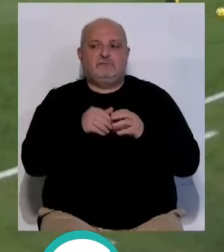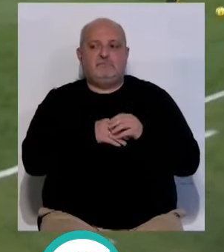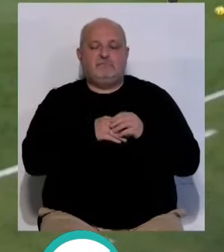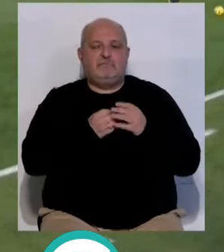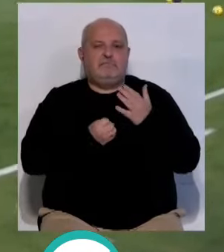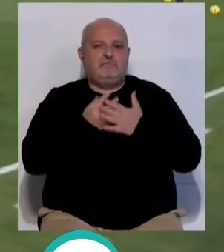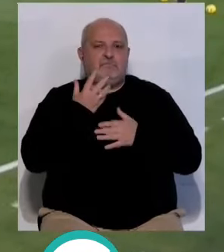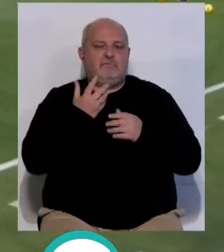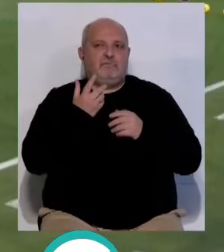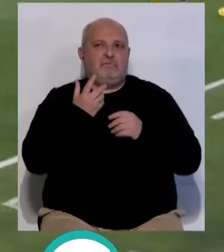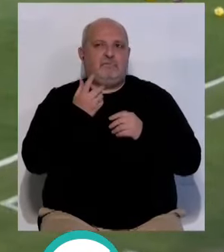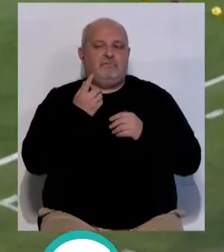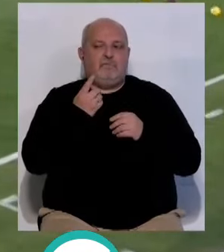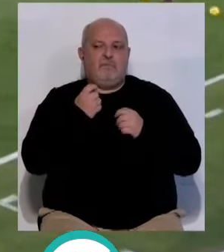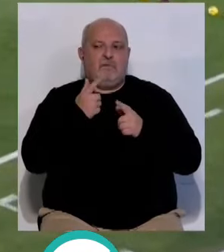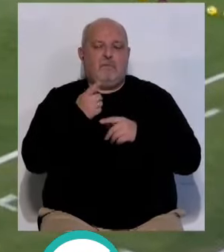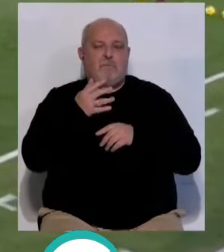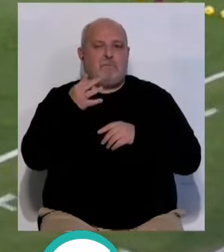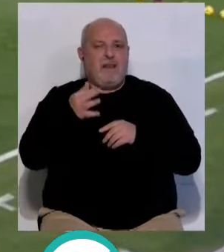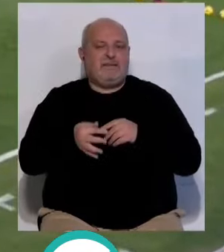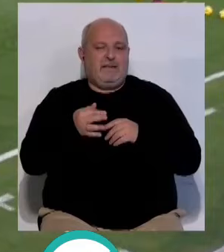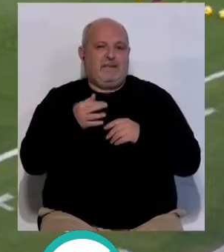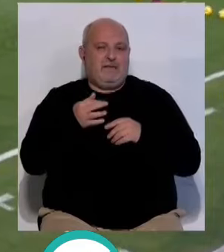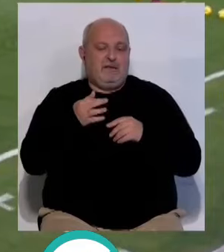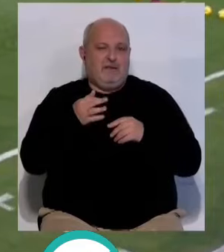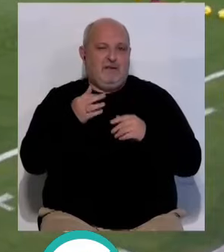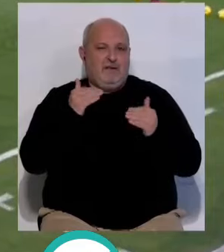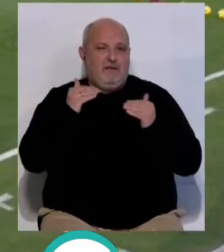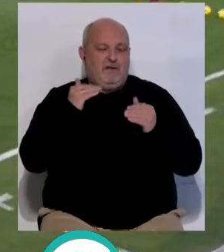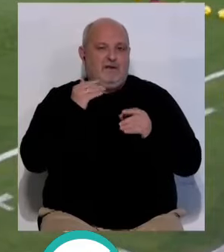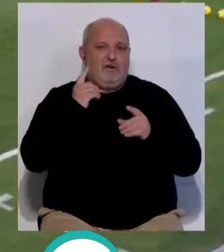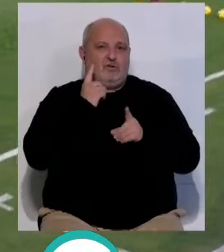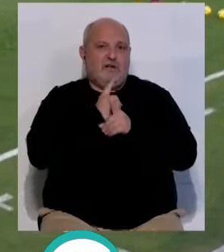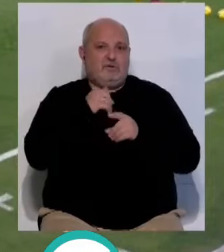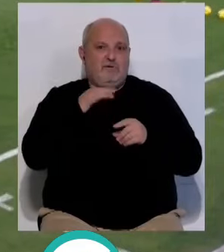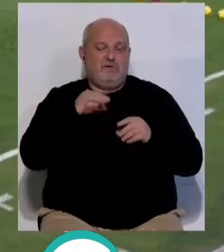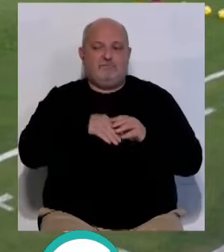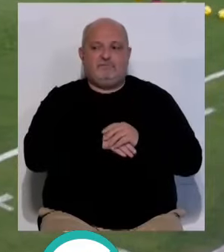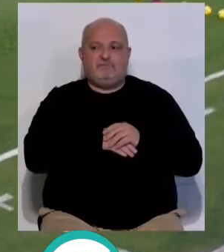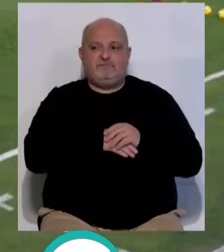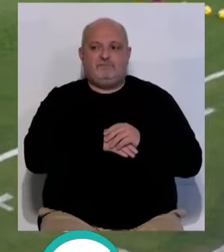el su lanzamiento provoca el penalti que que era penalti a Rubén sobrino lanzamiento el rechace